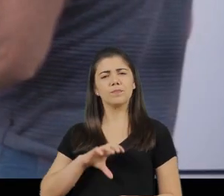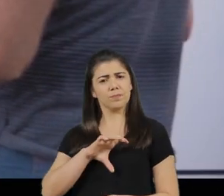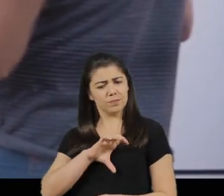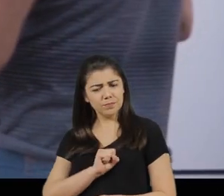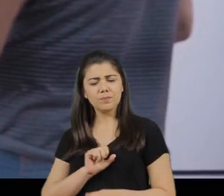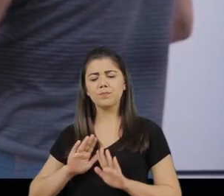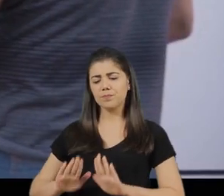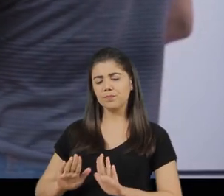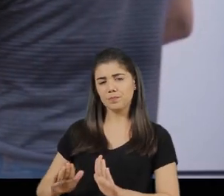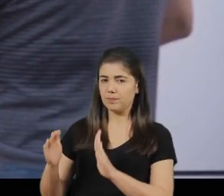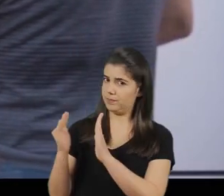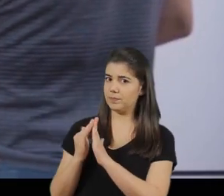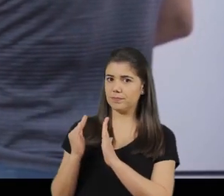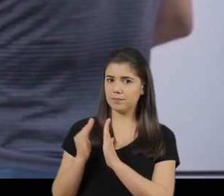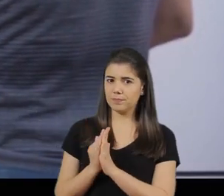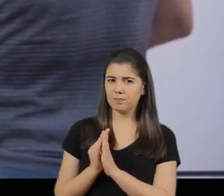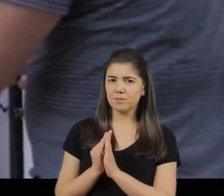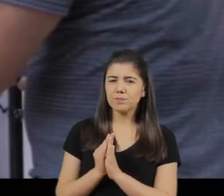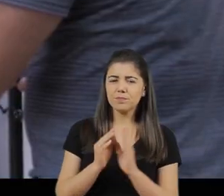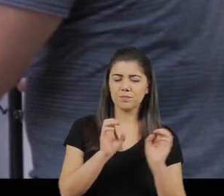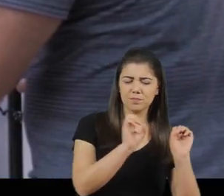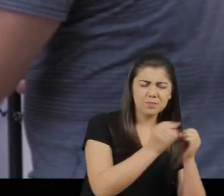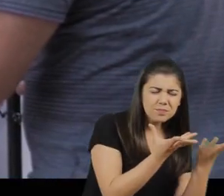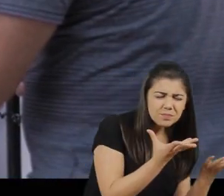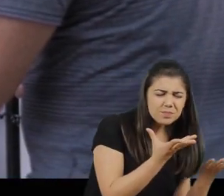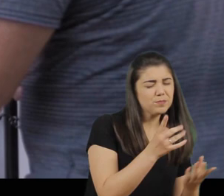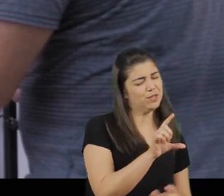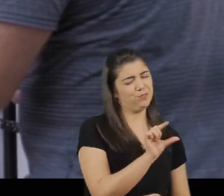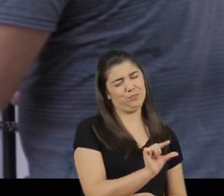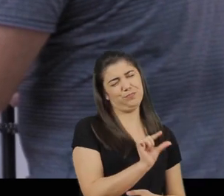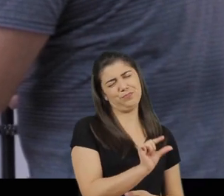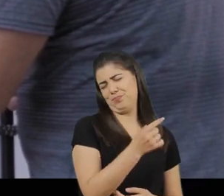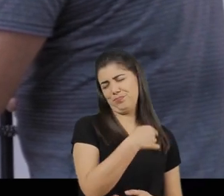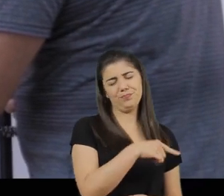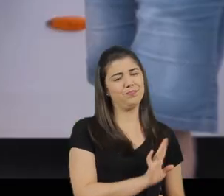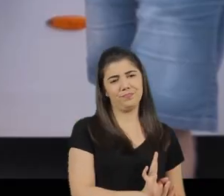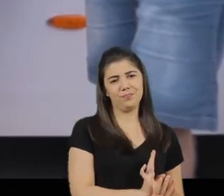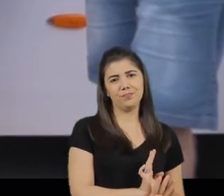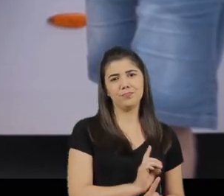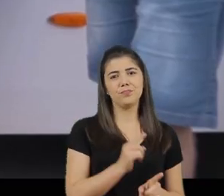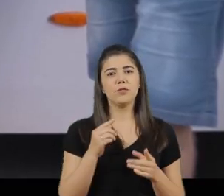sair a festas, essas coisas, mas no meu tempo livre normalmente eu costumo ler.